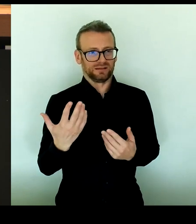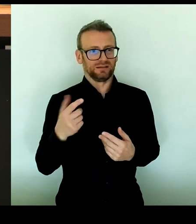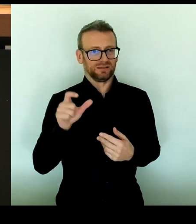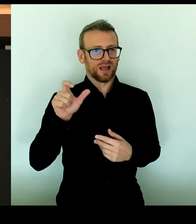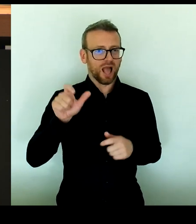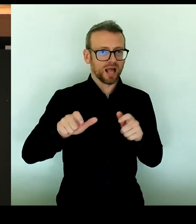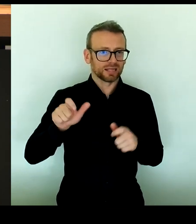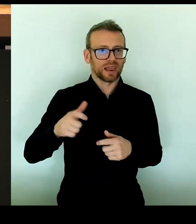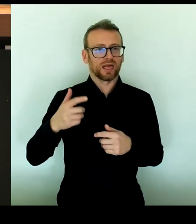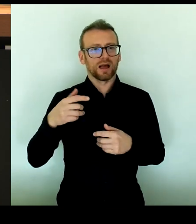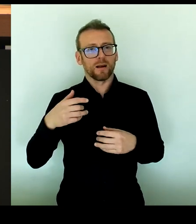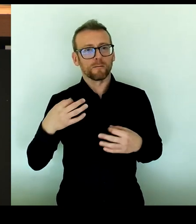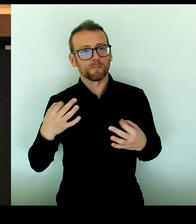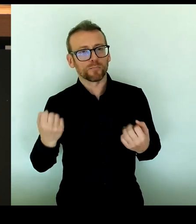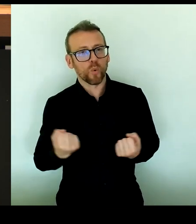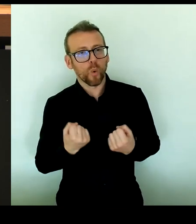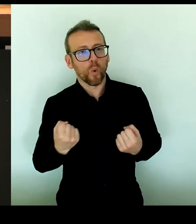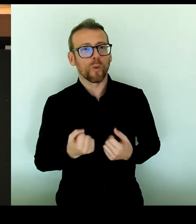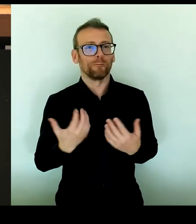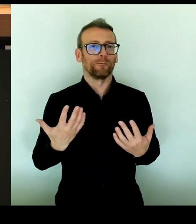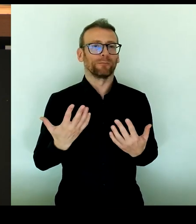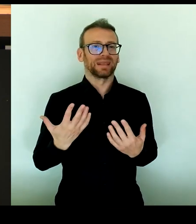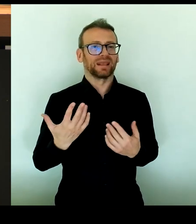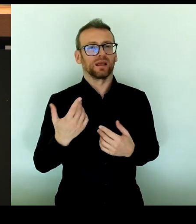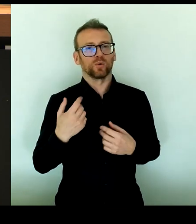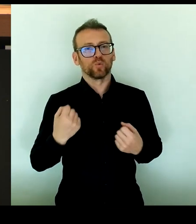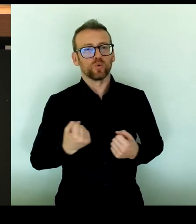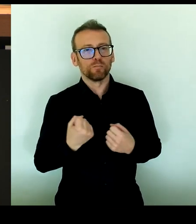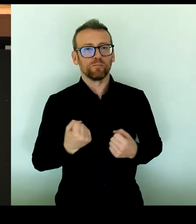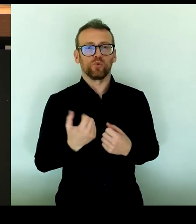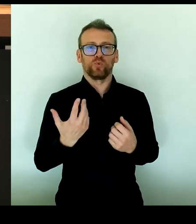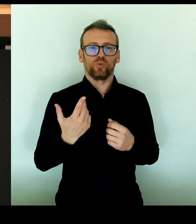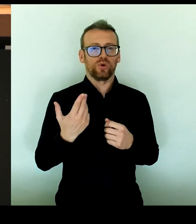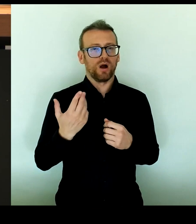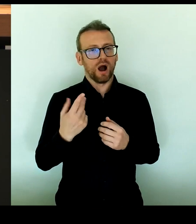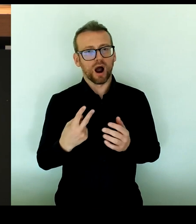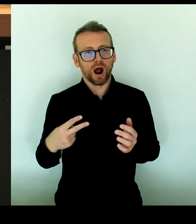Wie viele neue Arbeitsräume haben wir? in dieser Wahl Bio zur Verfügung stellen können?